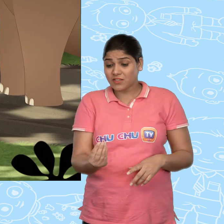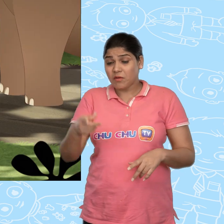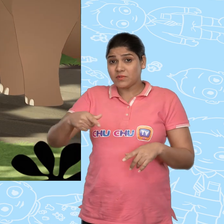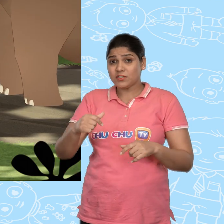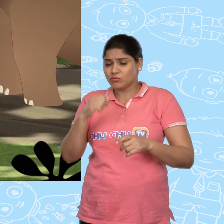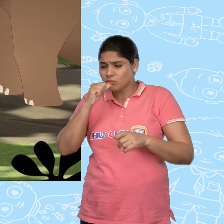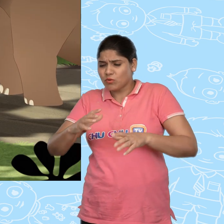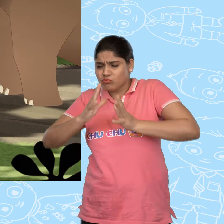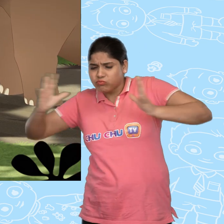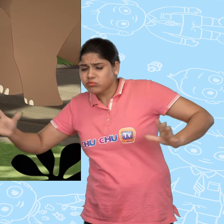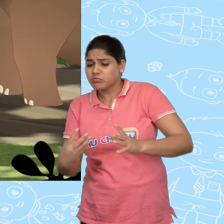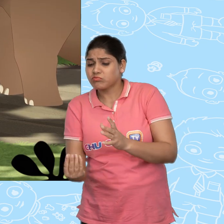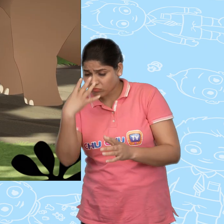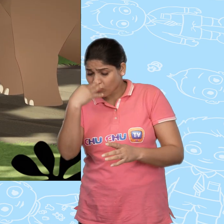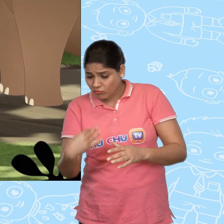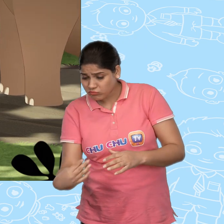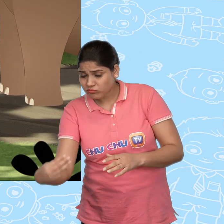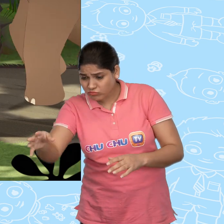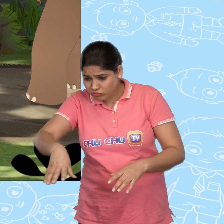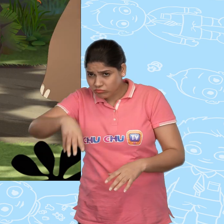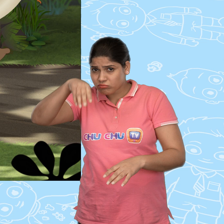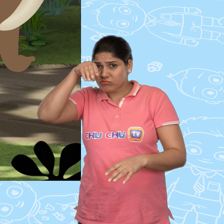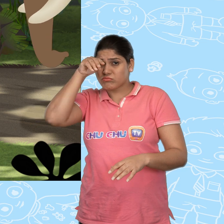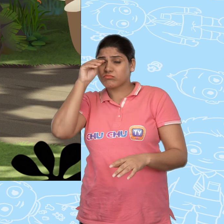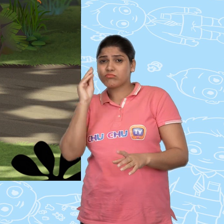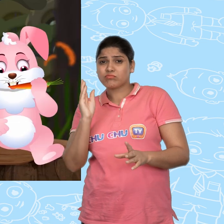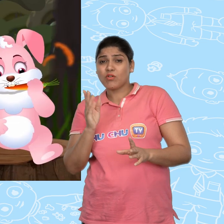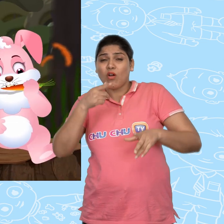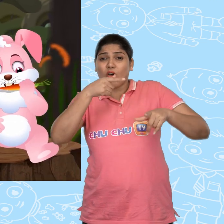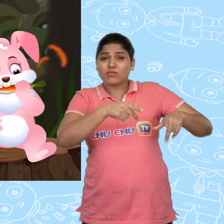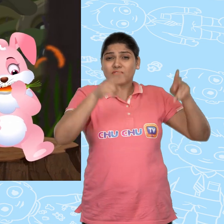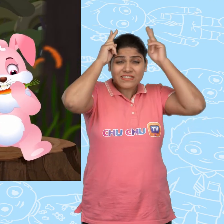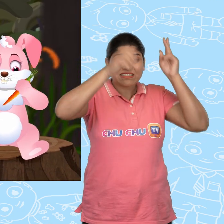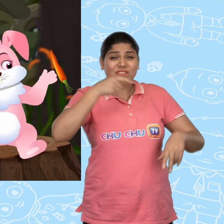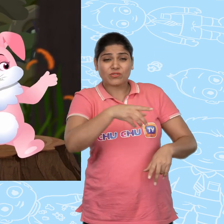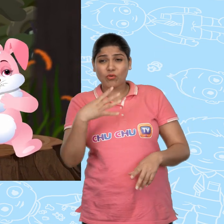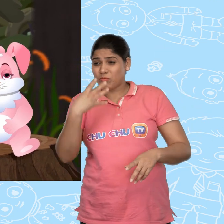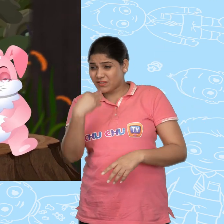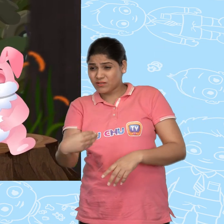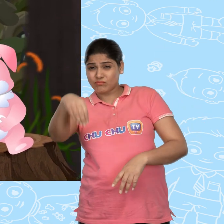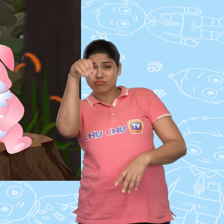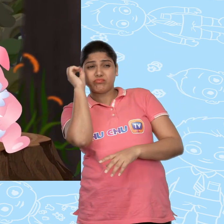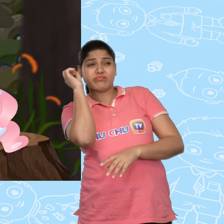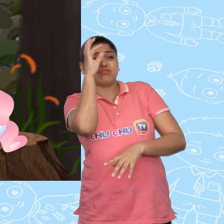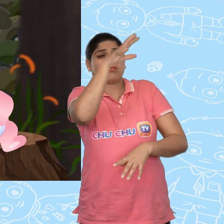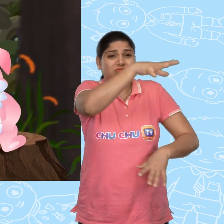हाथी ने अपनी सूंड में ढेर सारा पानी भर लिया. और खरगोश को उससे भीगा दिया.